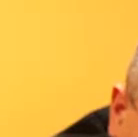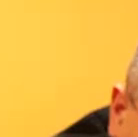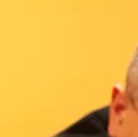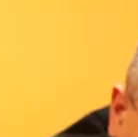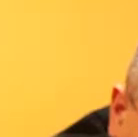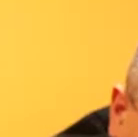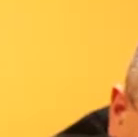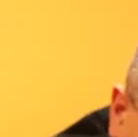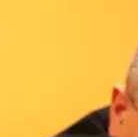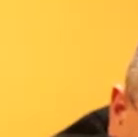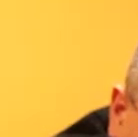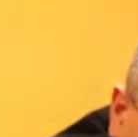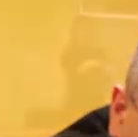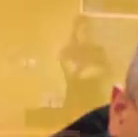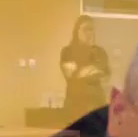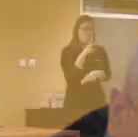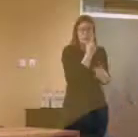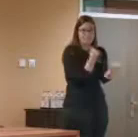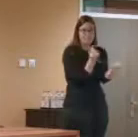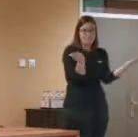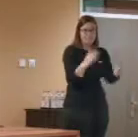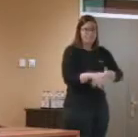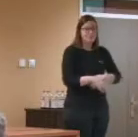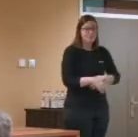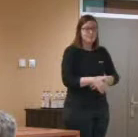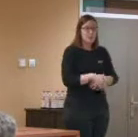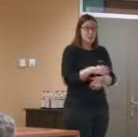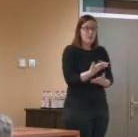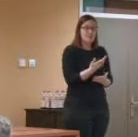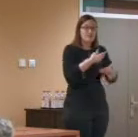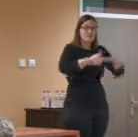tienen, al mismo tiempo, que llenar cada día dos hojas o tres con noticias